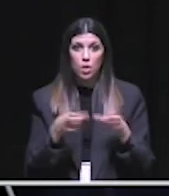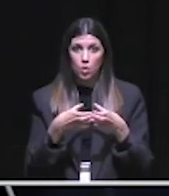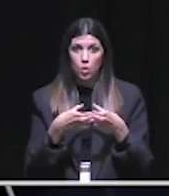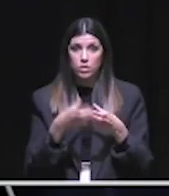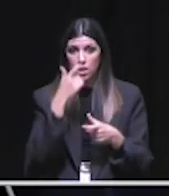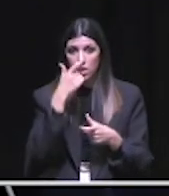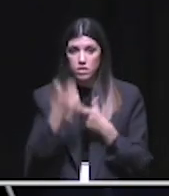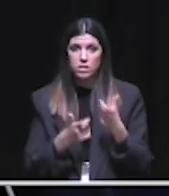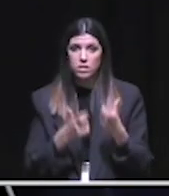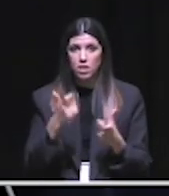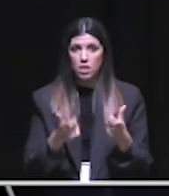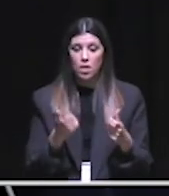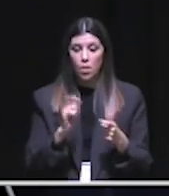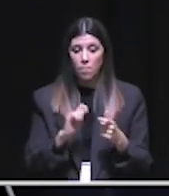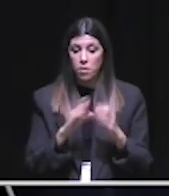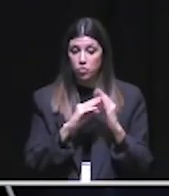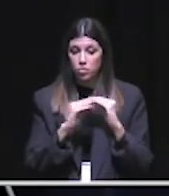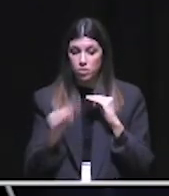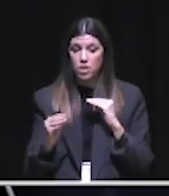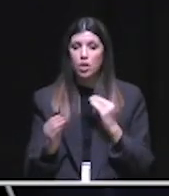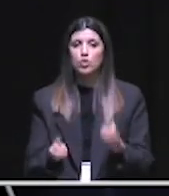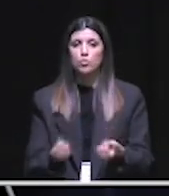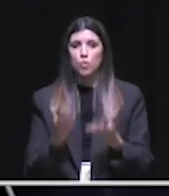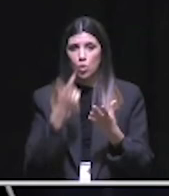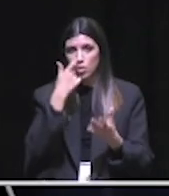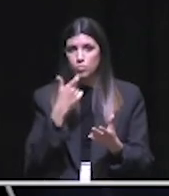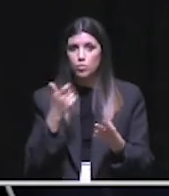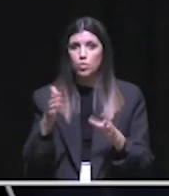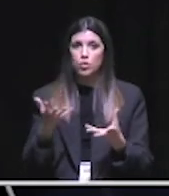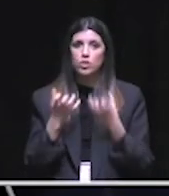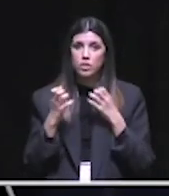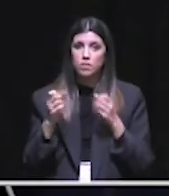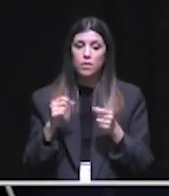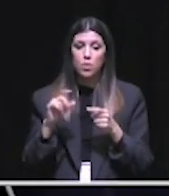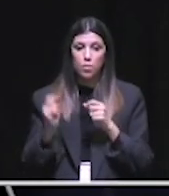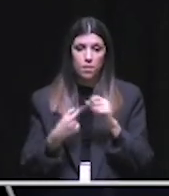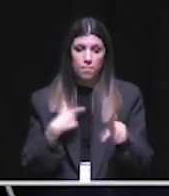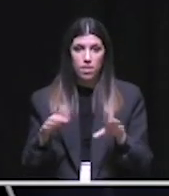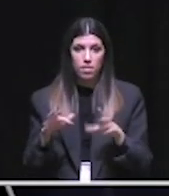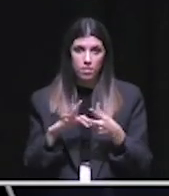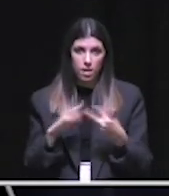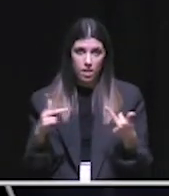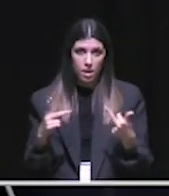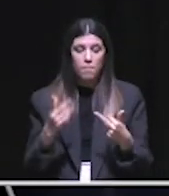e após meses de silêncio, receberam os participantes um e-mail da Câmara Municipal de Lisboa com o estado da execução das propostas,